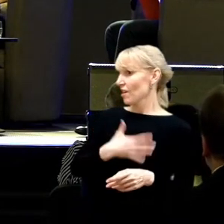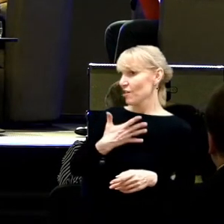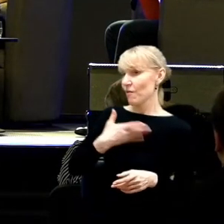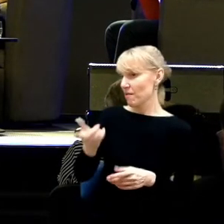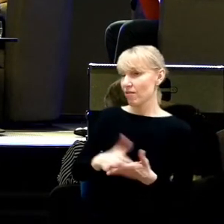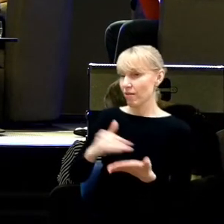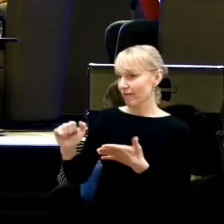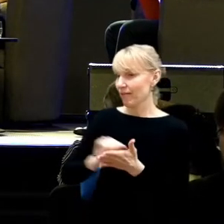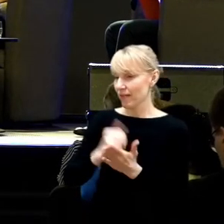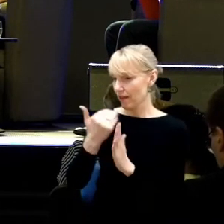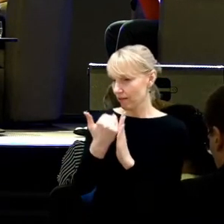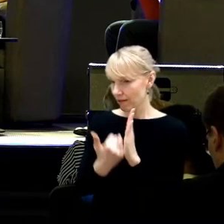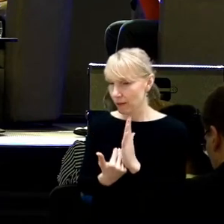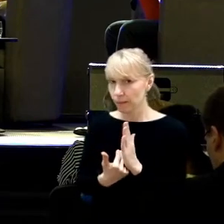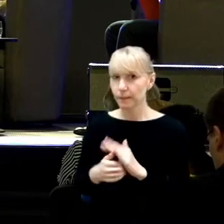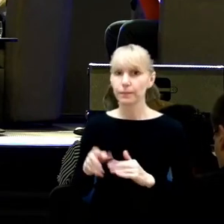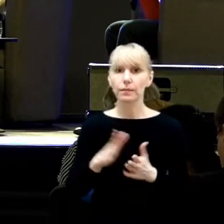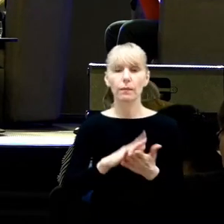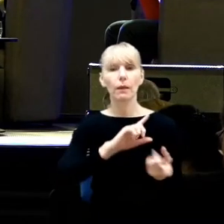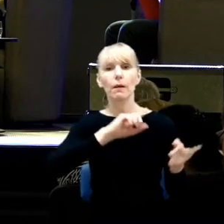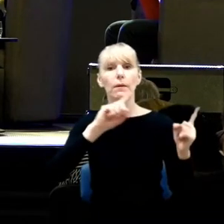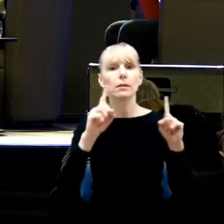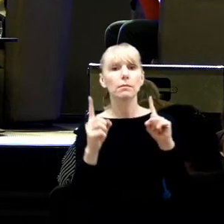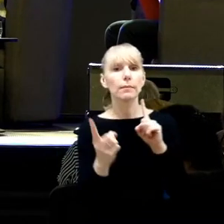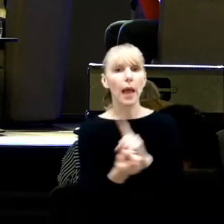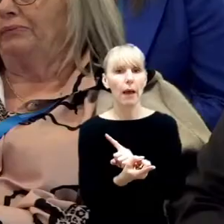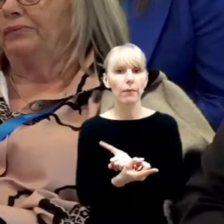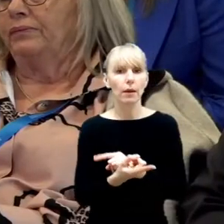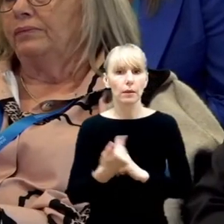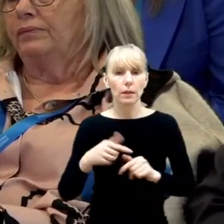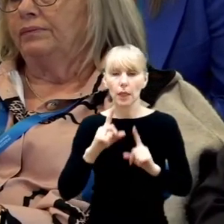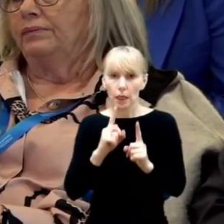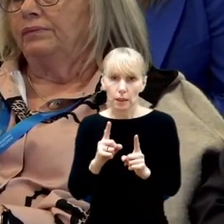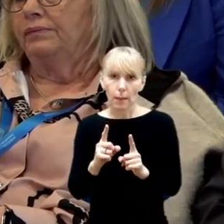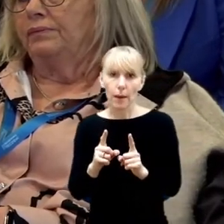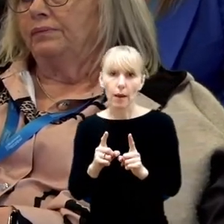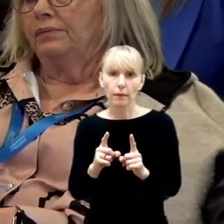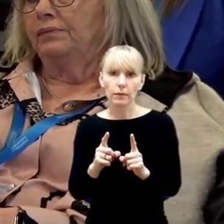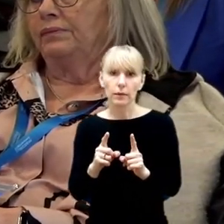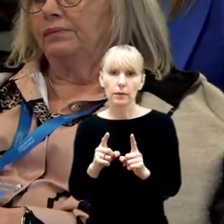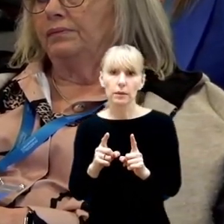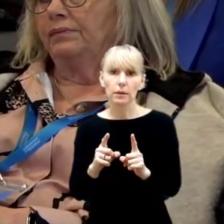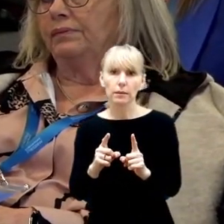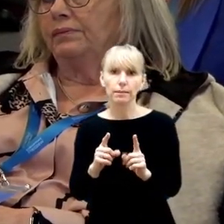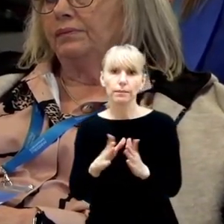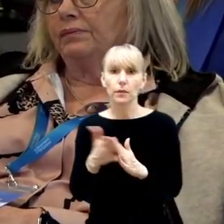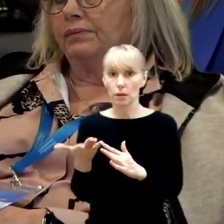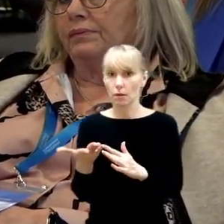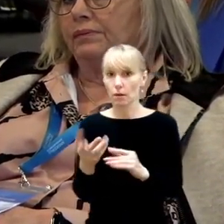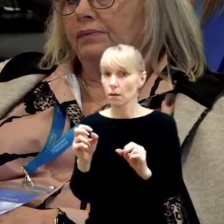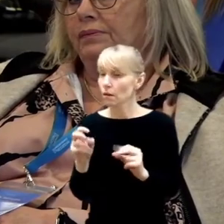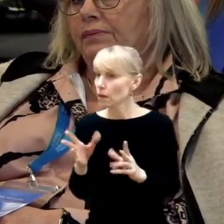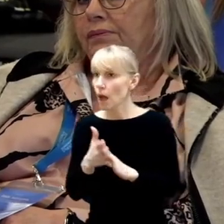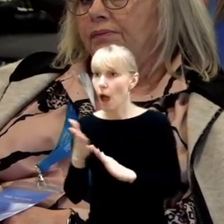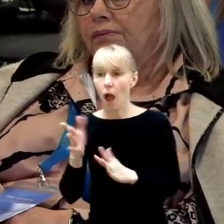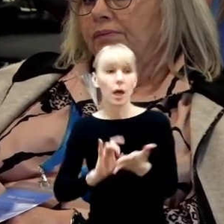te zmiany, które wprowadzamy, one widzimy, że odpowiadają przede wszystkim gminom, bo to są nasi główni beneficjenci,